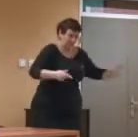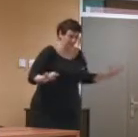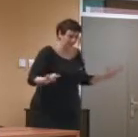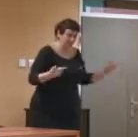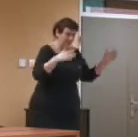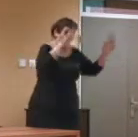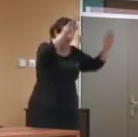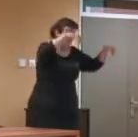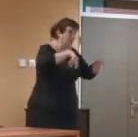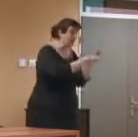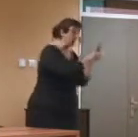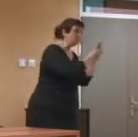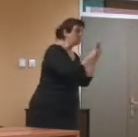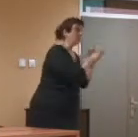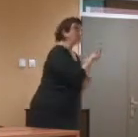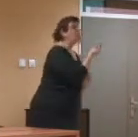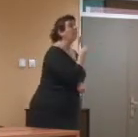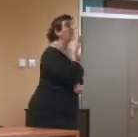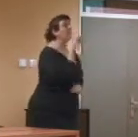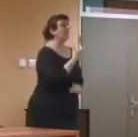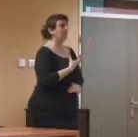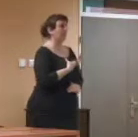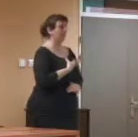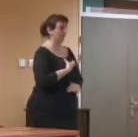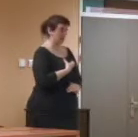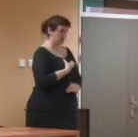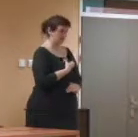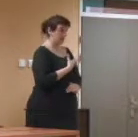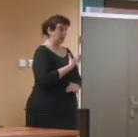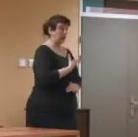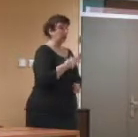Rita Barberá, y esta decide no utilizarla contra Eduardo Zaplana, que era